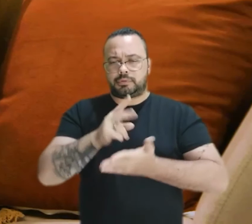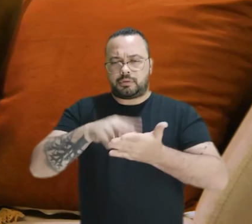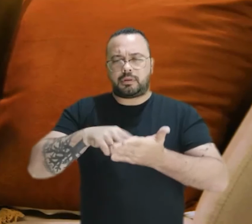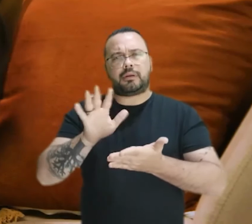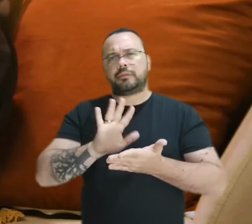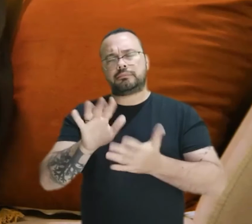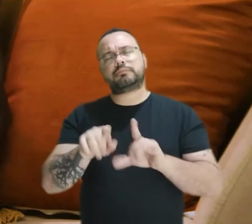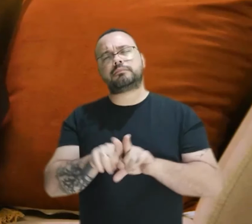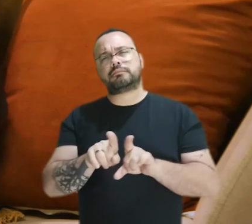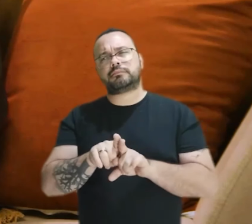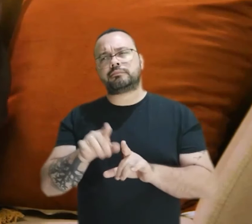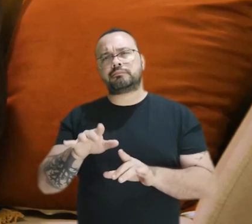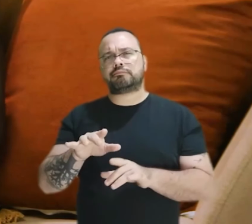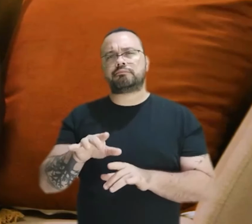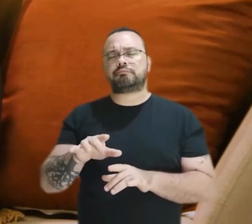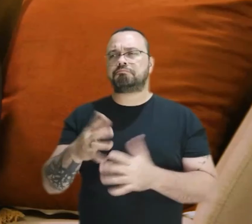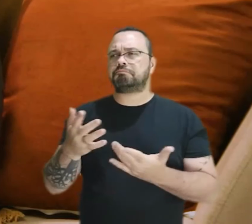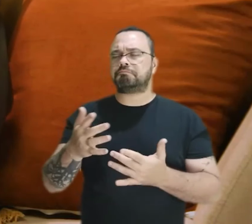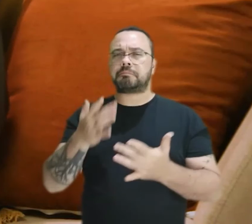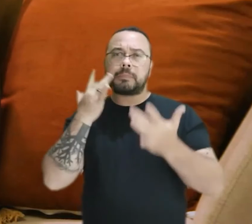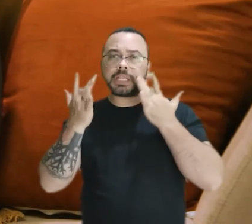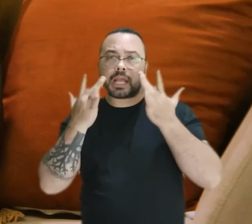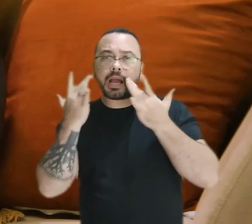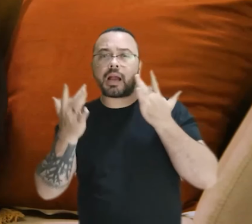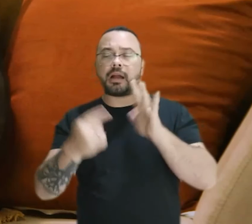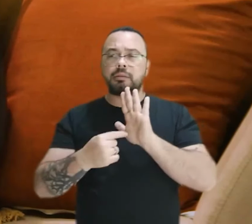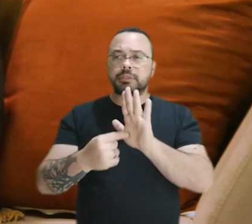eu leio um ensaio ou uma reportagem,